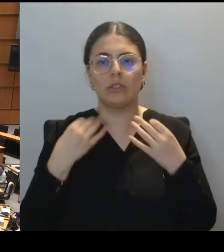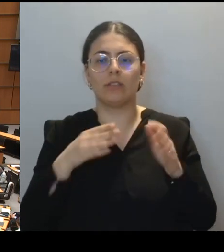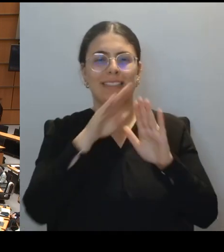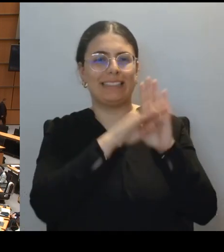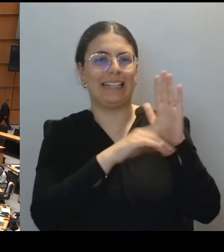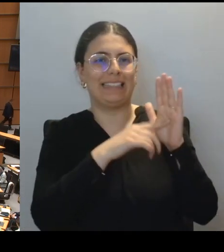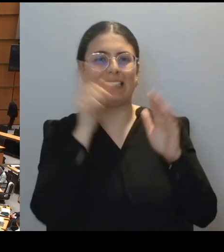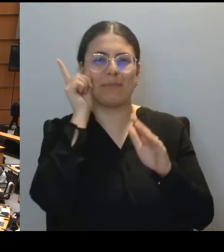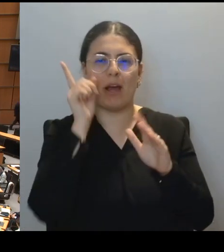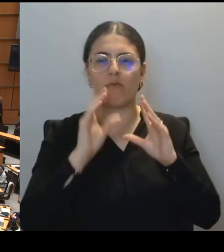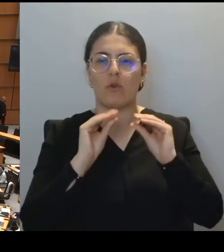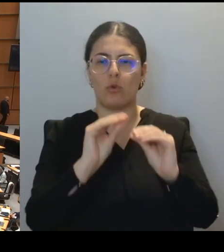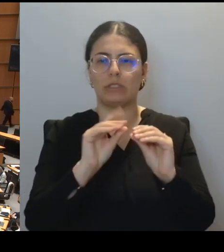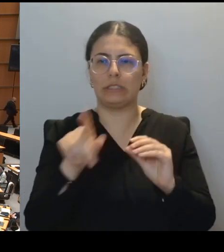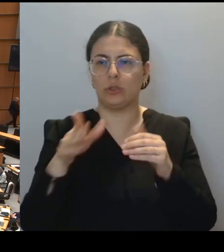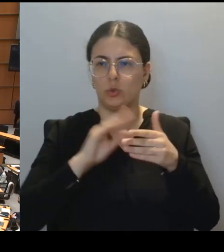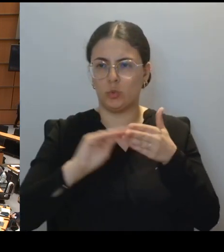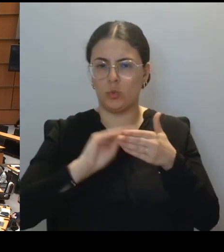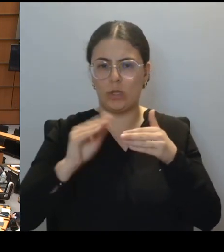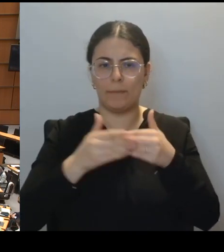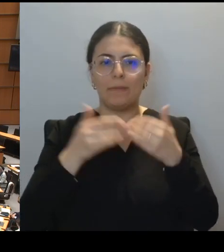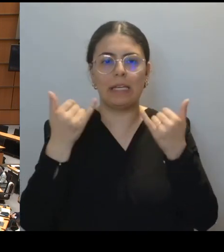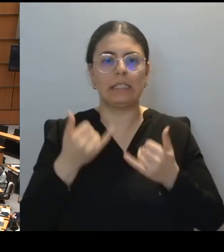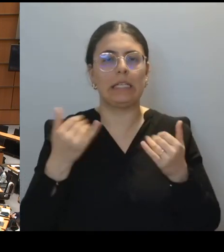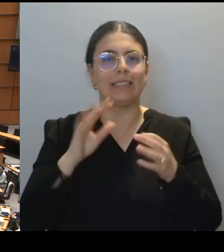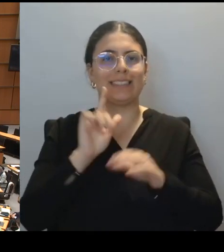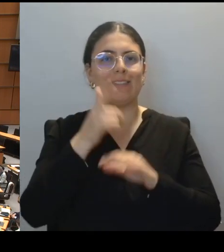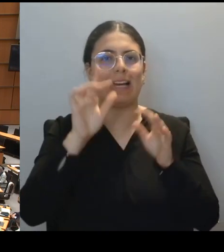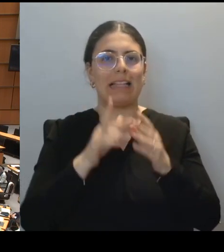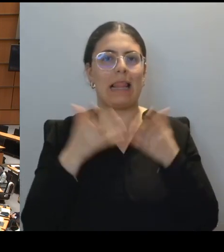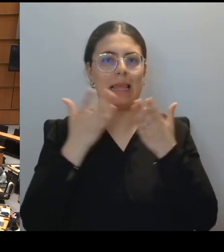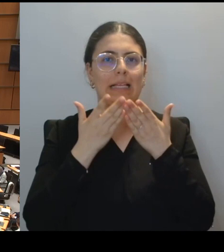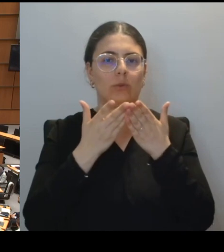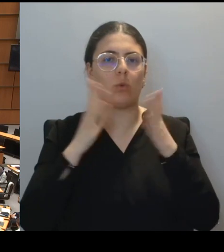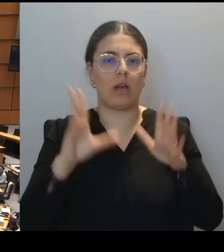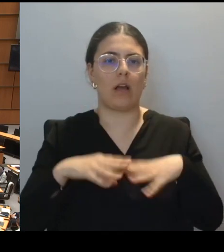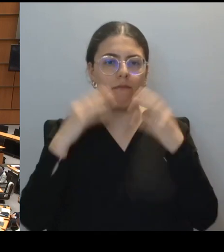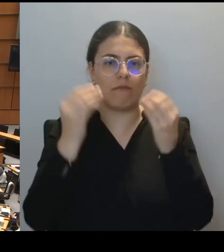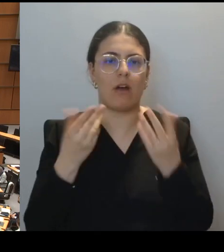Ich rufe auf die Überschrift Die Einleitung sowie die Artikel eins und zwei des Gesetzes Antrags und schlage vor, die